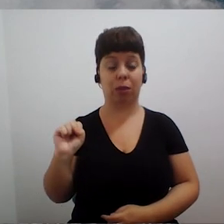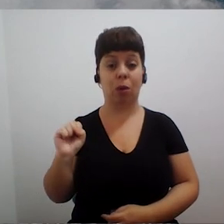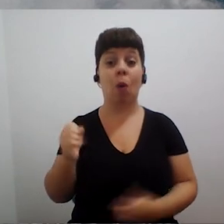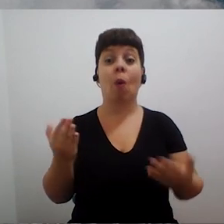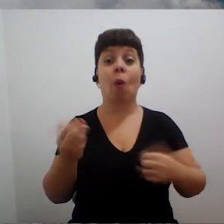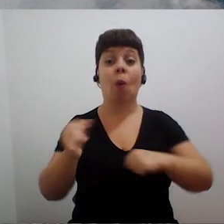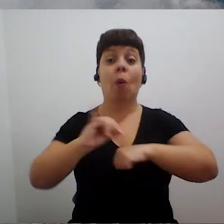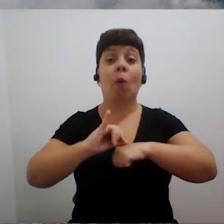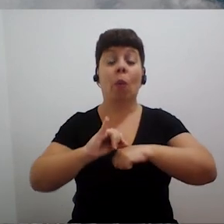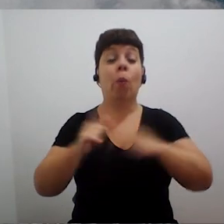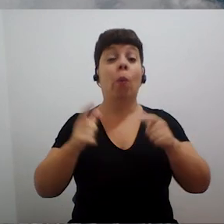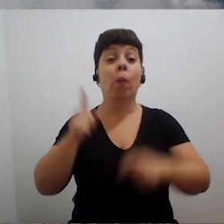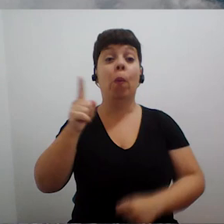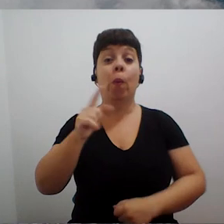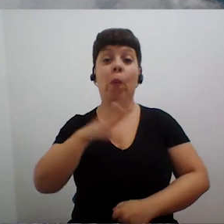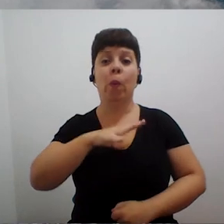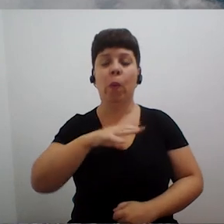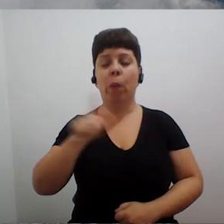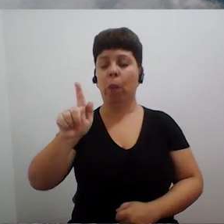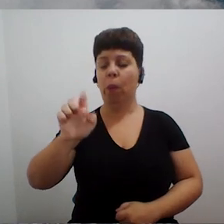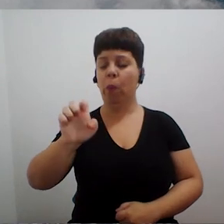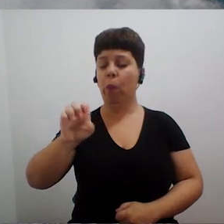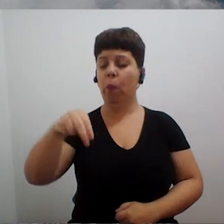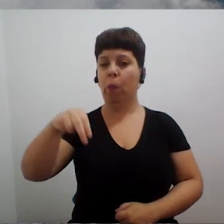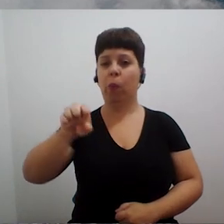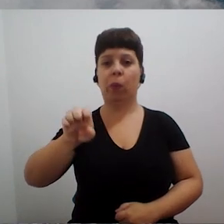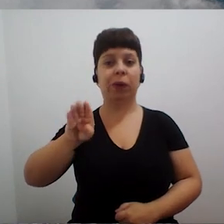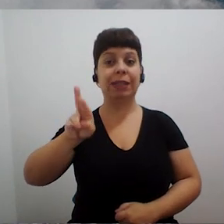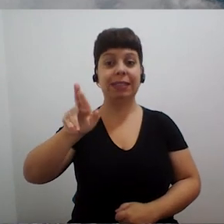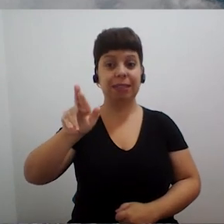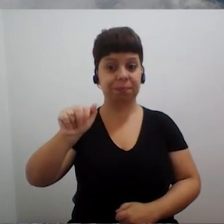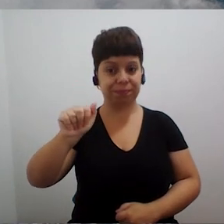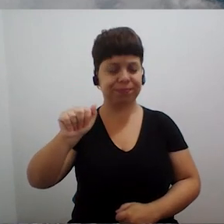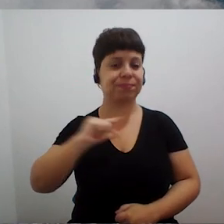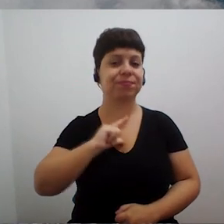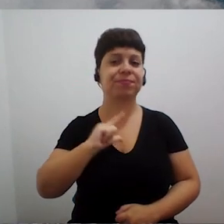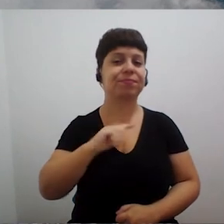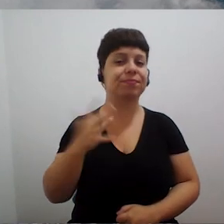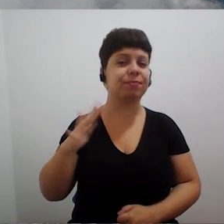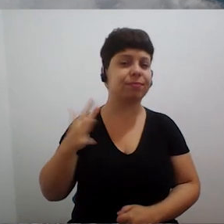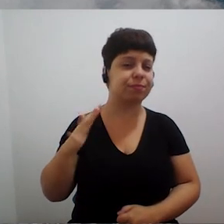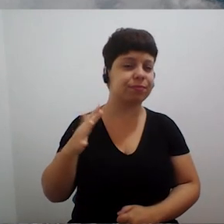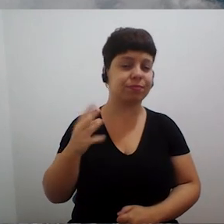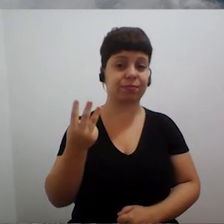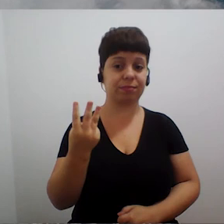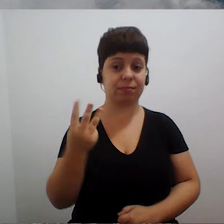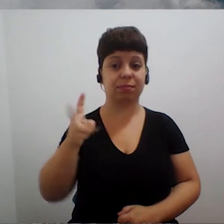e é composto por cerca de 350 igrejas.